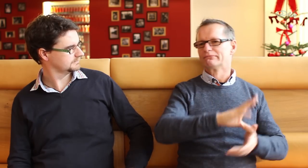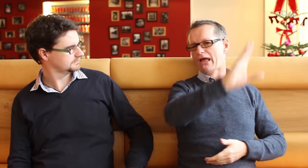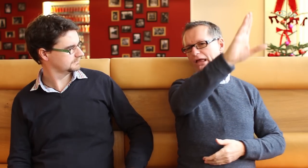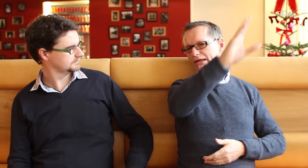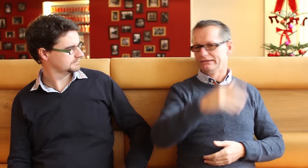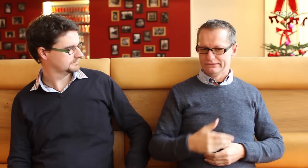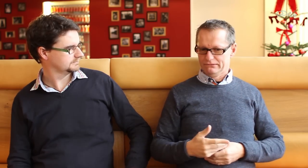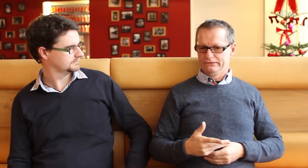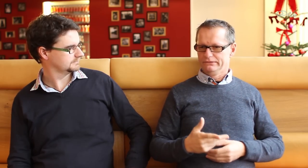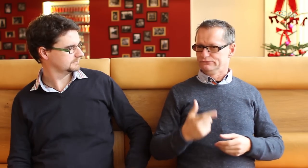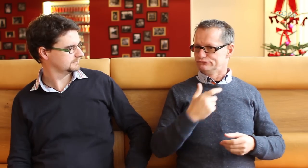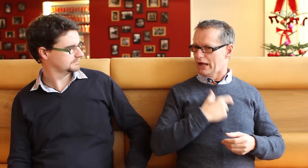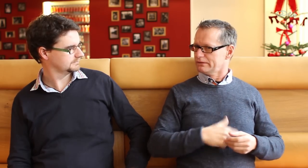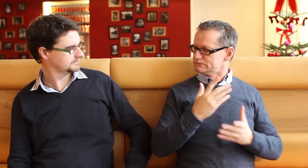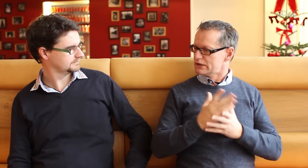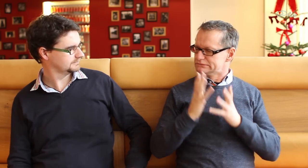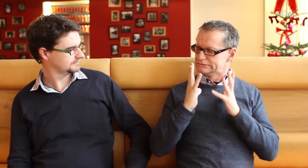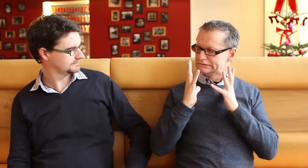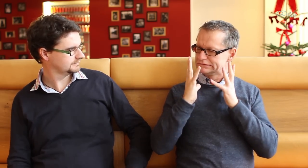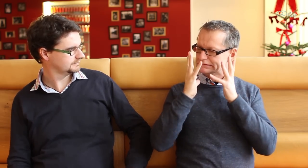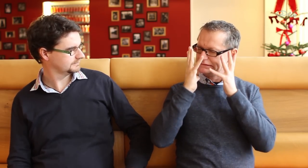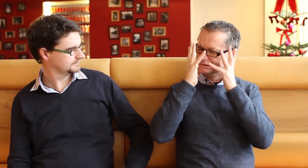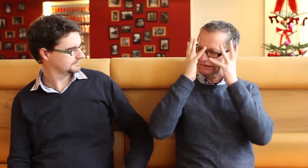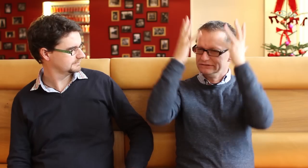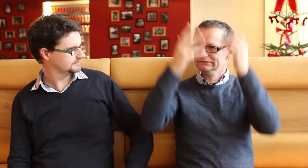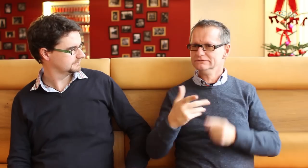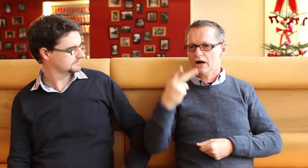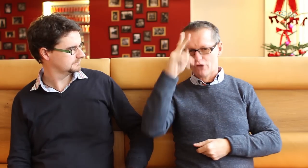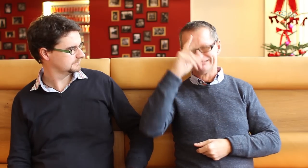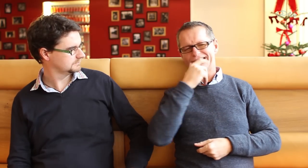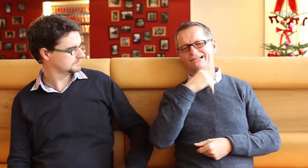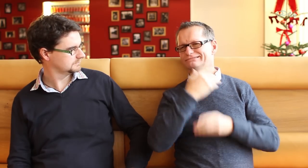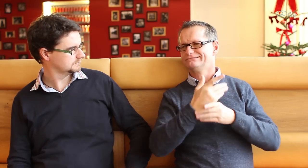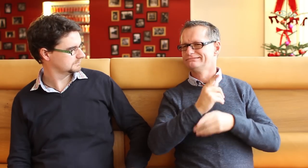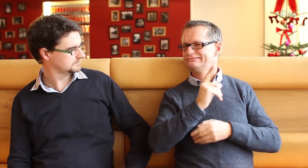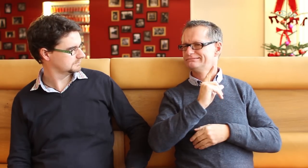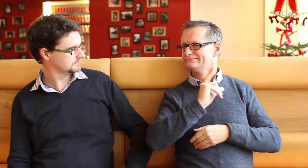Der Schaffner wurde wahnsinnig rot und die Polizisten verschwanden lachend.